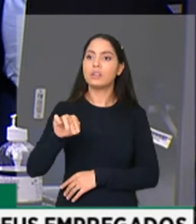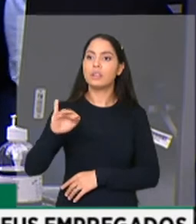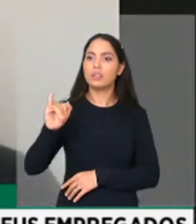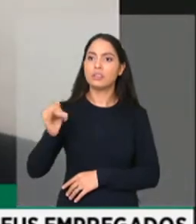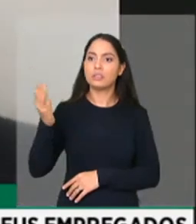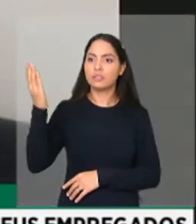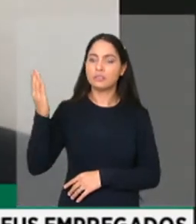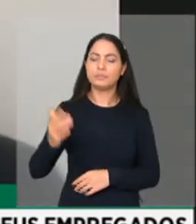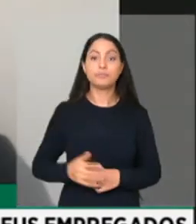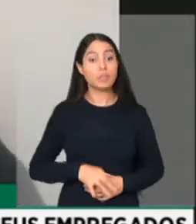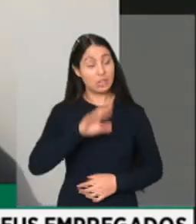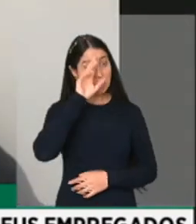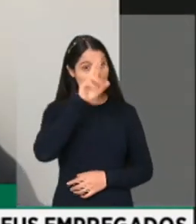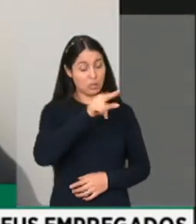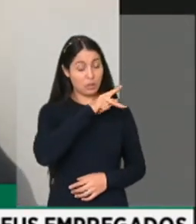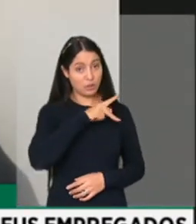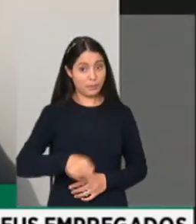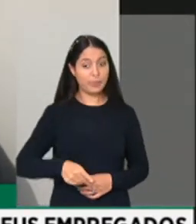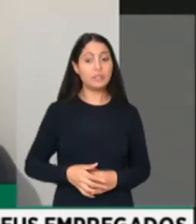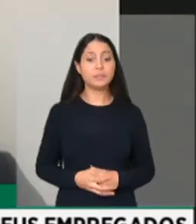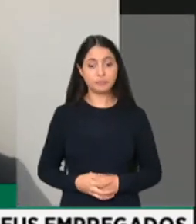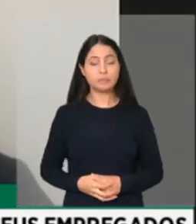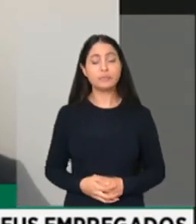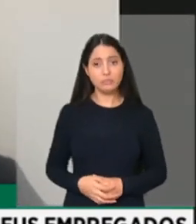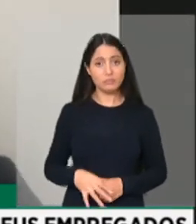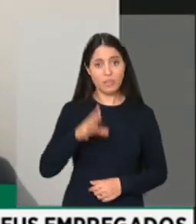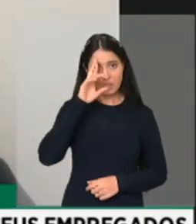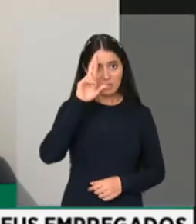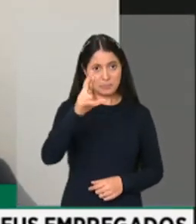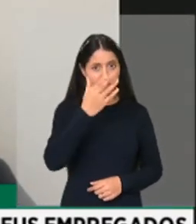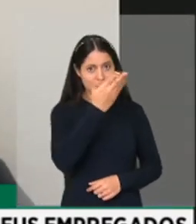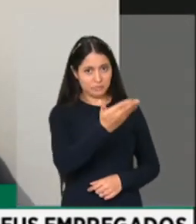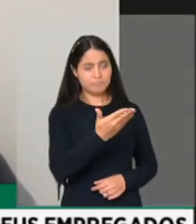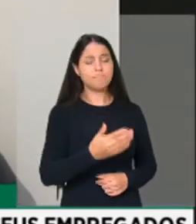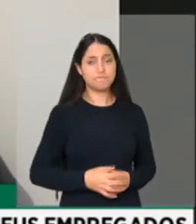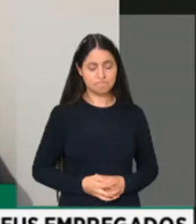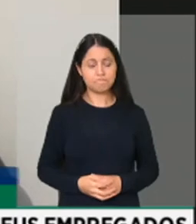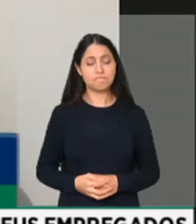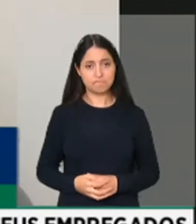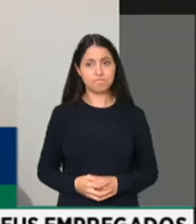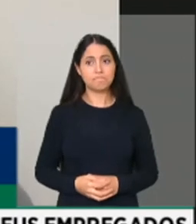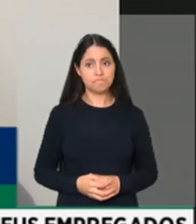ORIENTA O CIDADANIA? -- [DEPUTADO]: SENHOR PRESIDENTE EU QUERO MANIFESTAR O NOSSO RESPEITO A MINHA PARTICULAR CONSIDERAÇÃO AO AUTOR DESSA PROPOSTA O